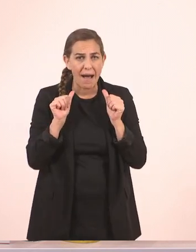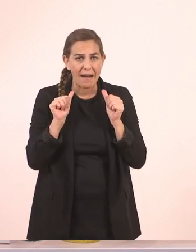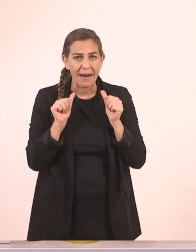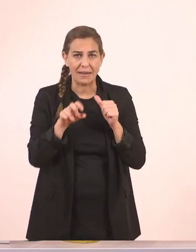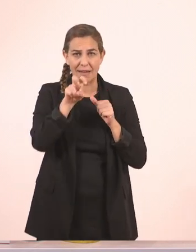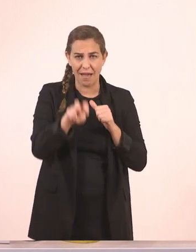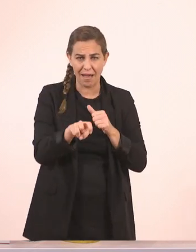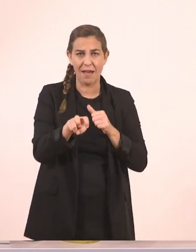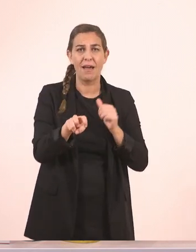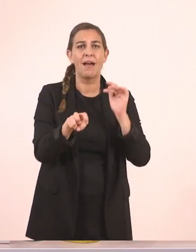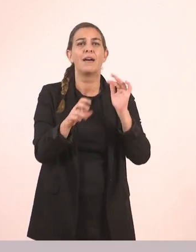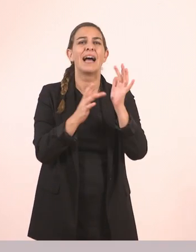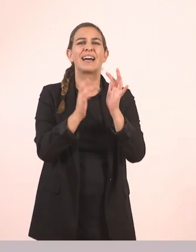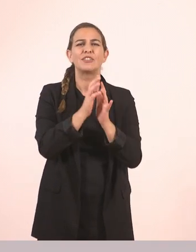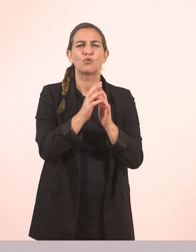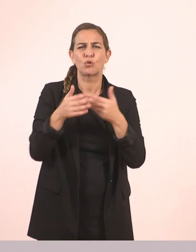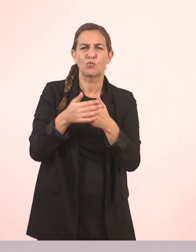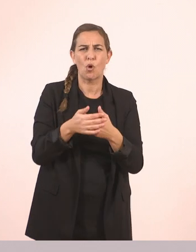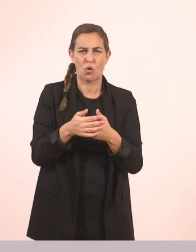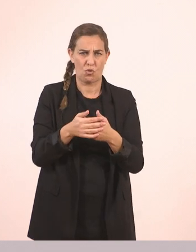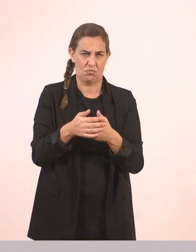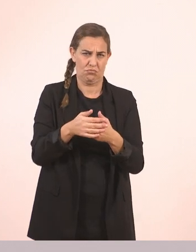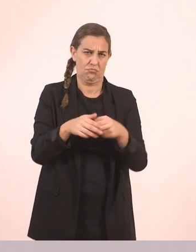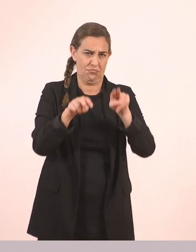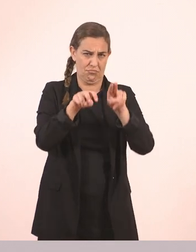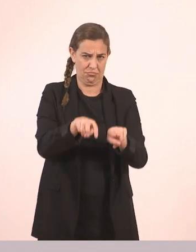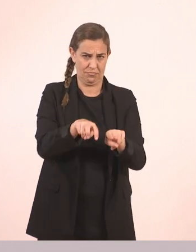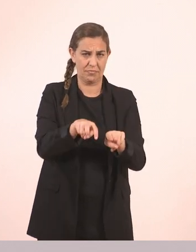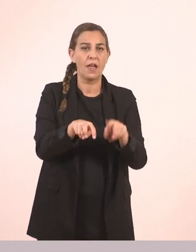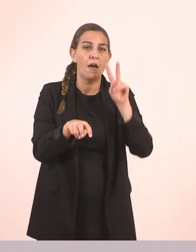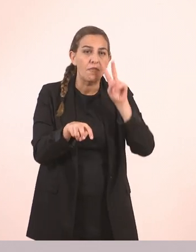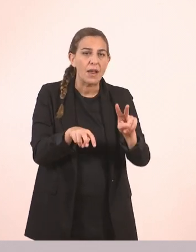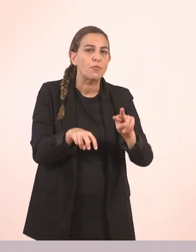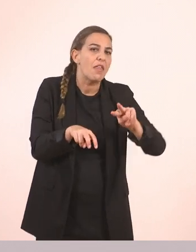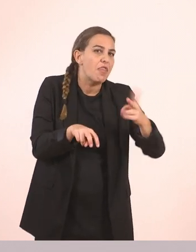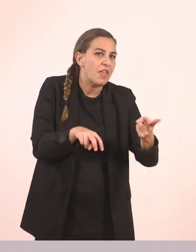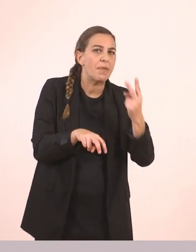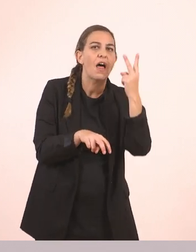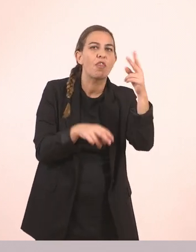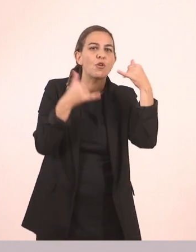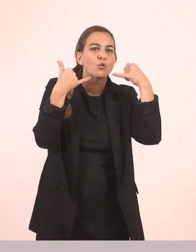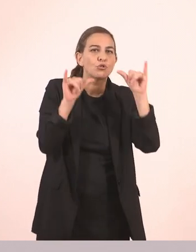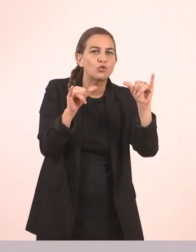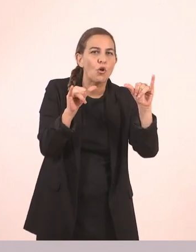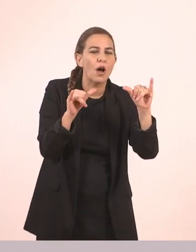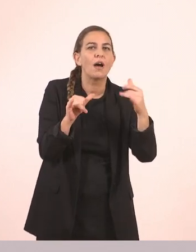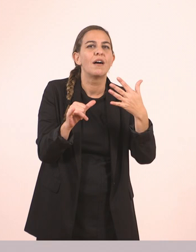παρατηρούμε εκεί στη φάτνη του Χριστούλη δύο ζώα, που ζεσταίνουν τον Χριστό με την αναπνοή τους.